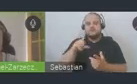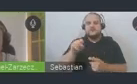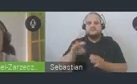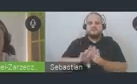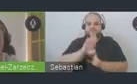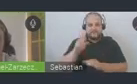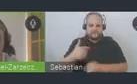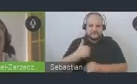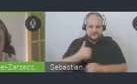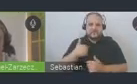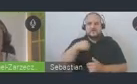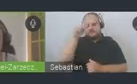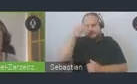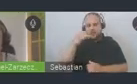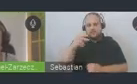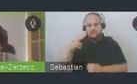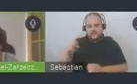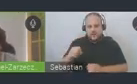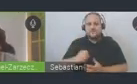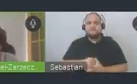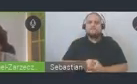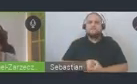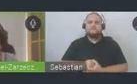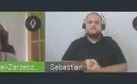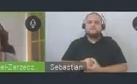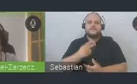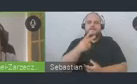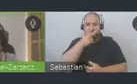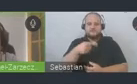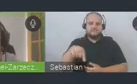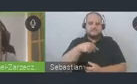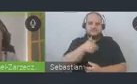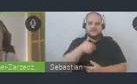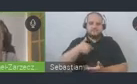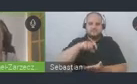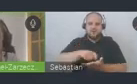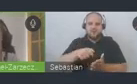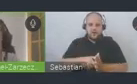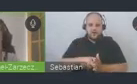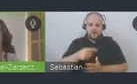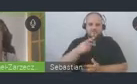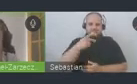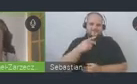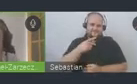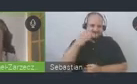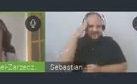Ja się nazywam Monika Schmeichel-Zarzeczna. Widzę w naszym pokoju sporo znajomych, powiedziałabym, twarzy,